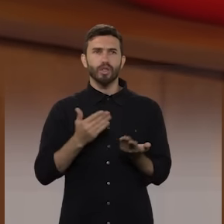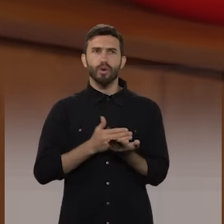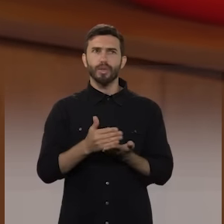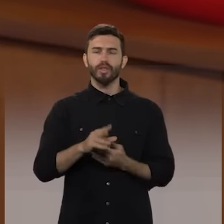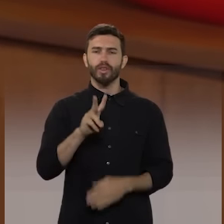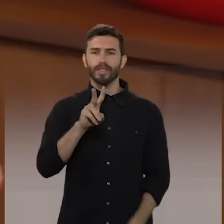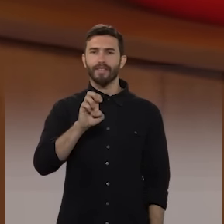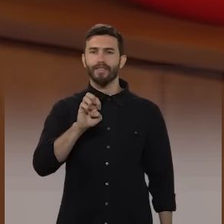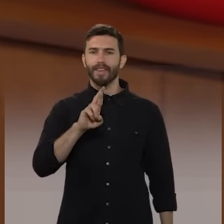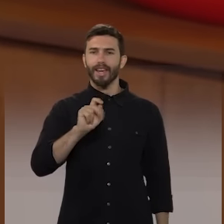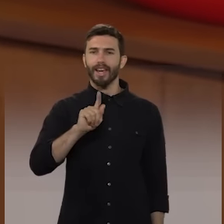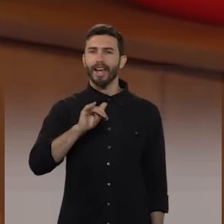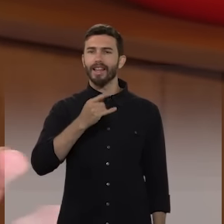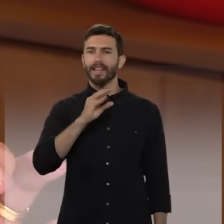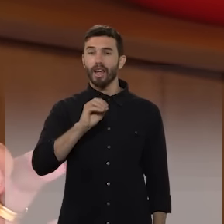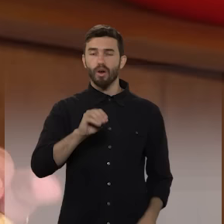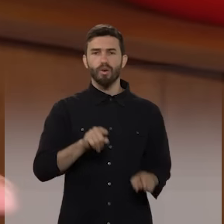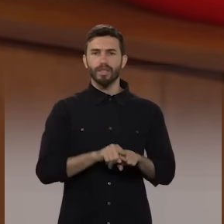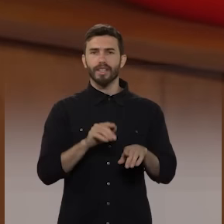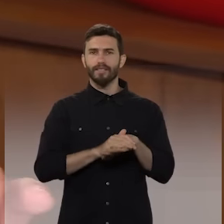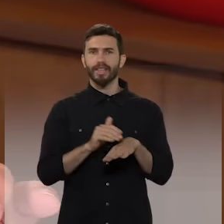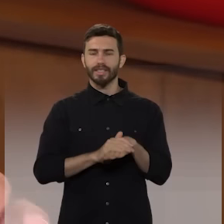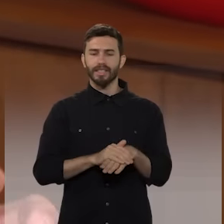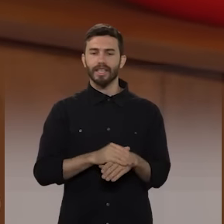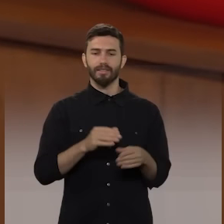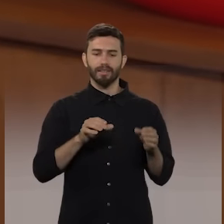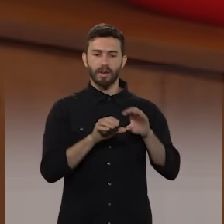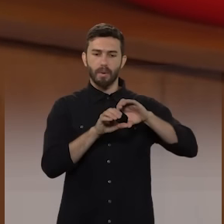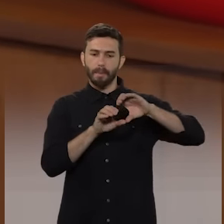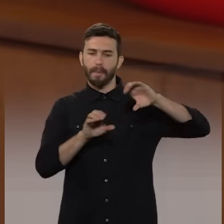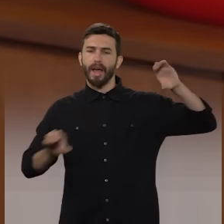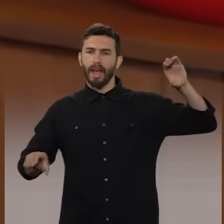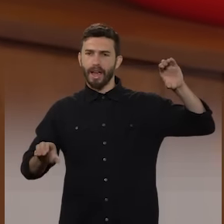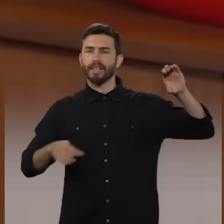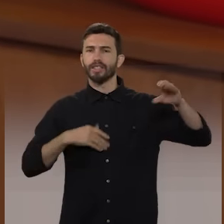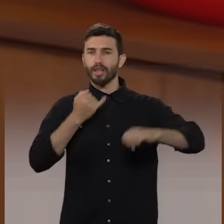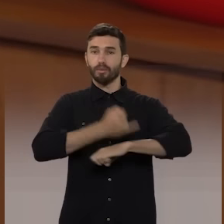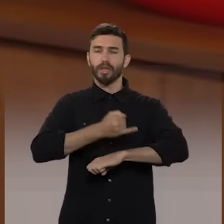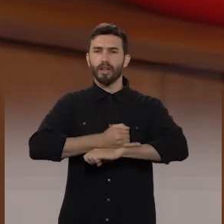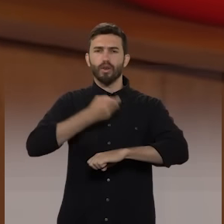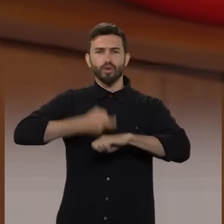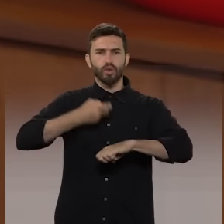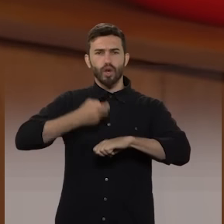vergalhão de alumínio, uma barra de alumínio sólido já com alguma transformação química,